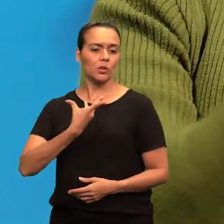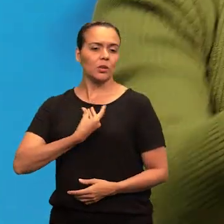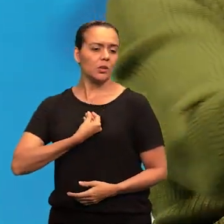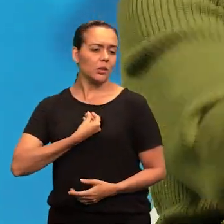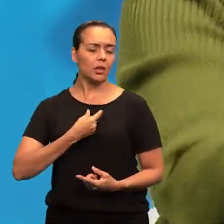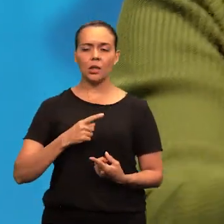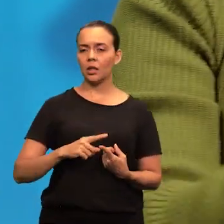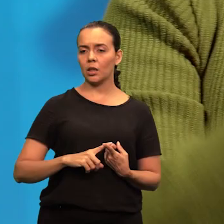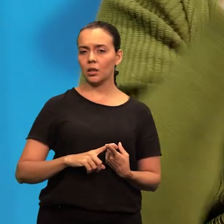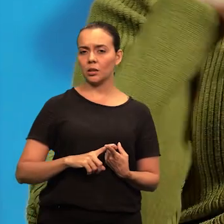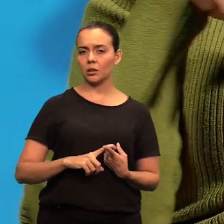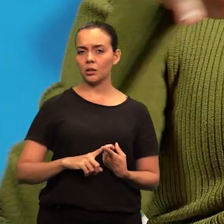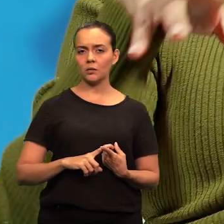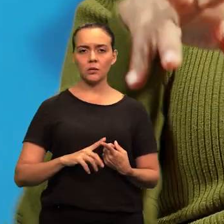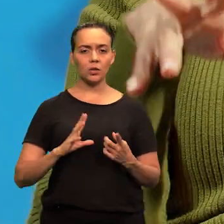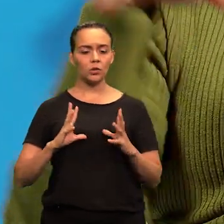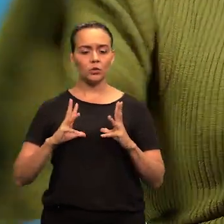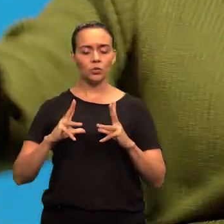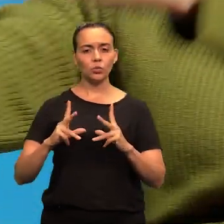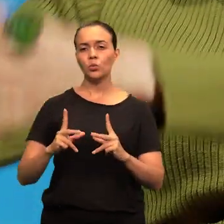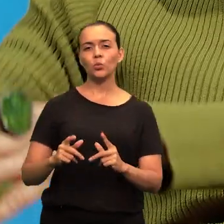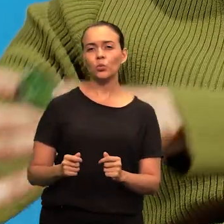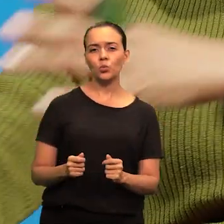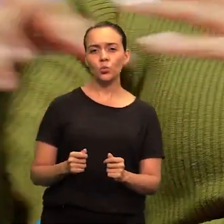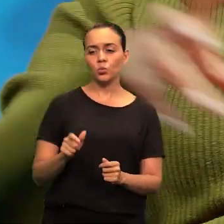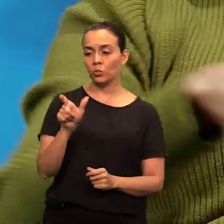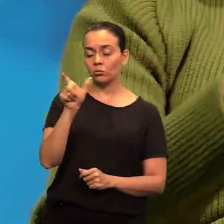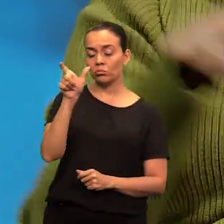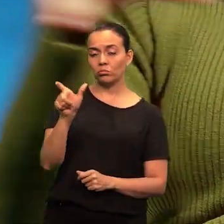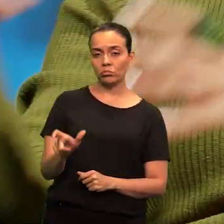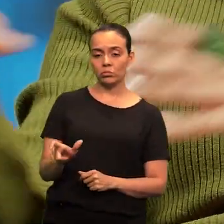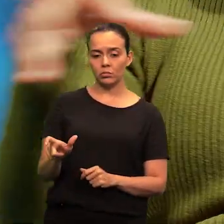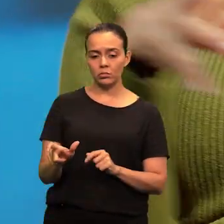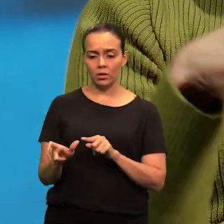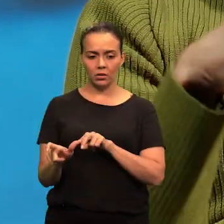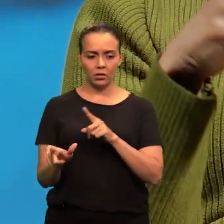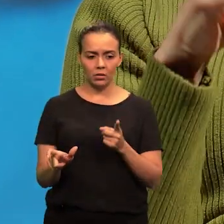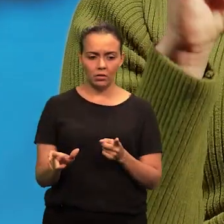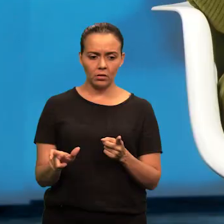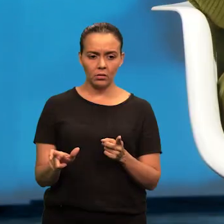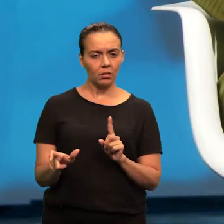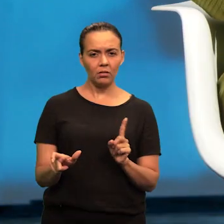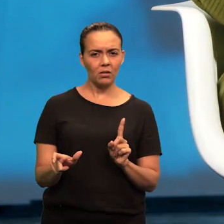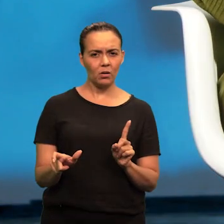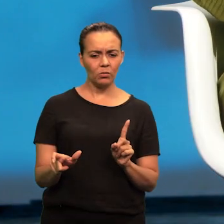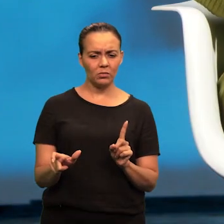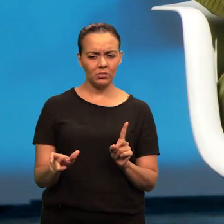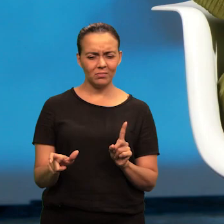mulheres trans exercerem determinados papéis e outros não. É a...